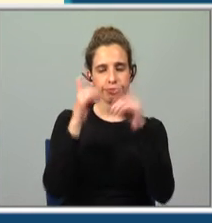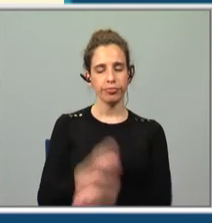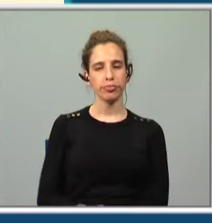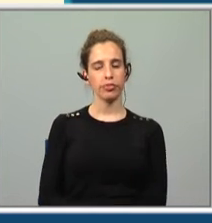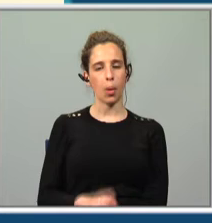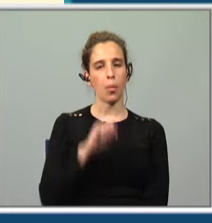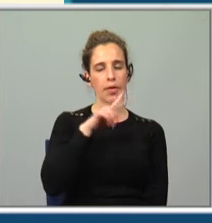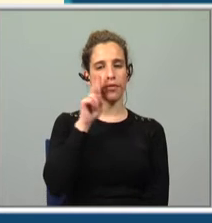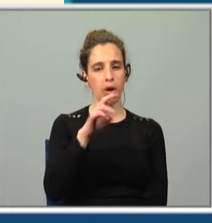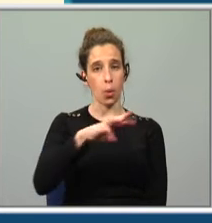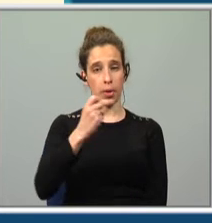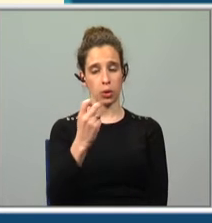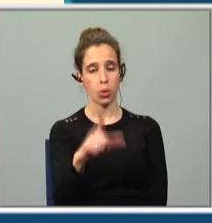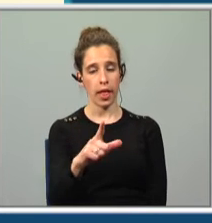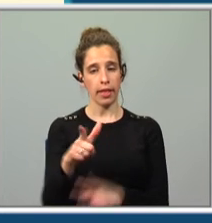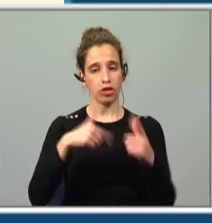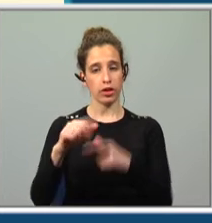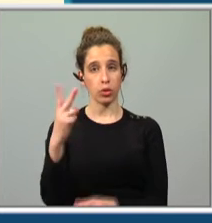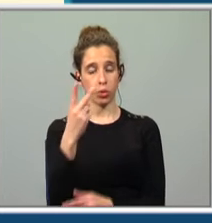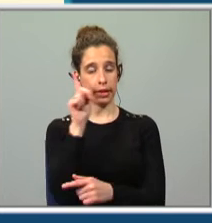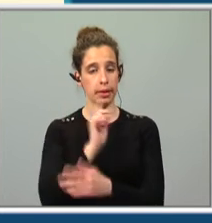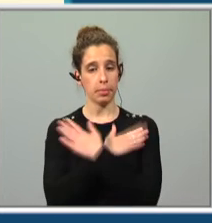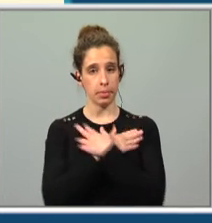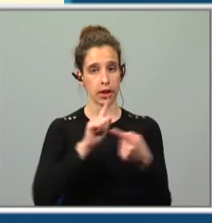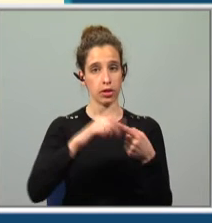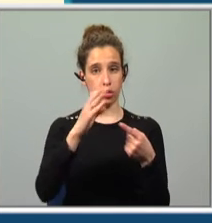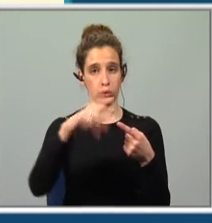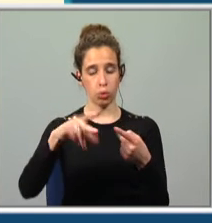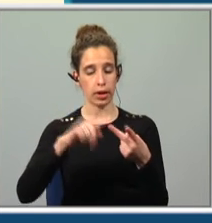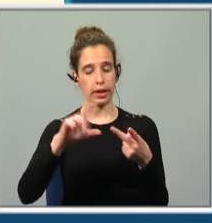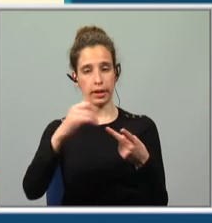onde podemos ver no nosso linha e começa a minhas coisas da Joana Rita não gosta 我們可以在我們的線路中看到它開始我的東西喬安娜麗塔不喜歡